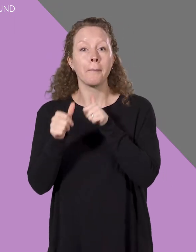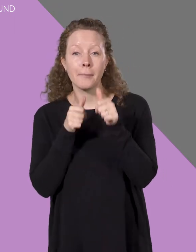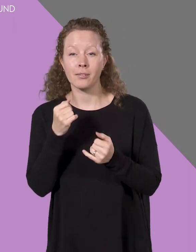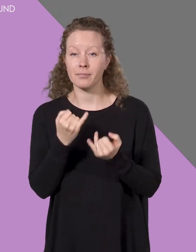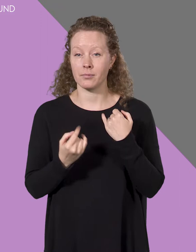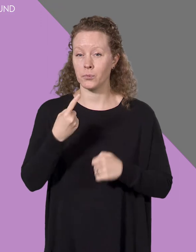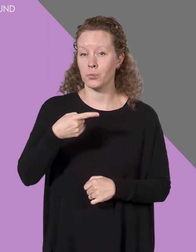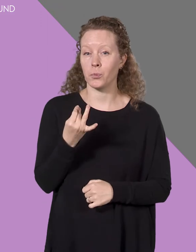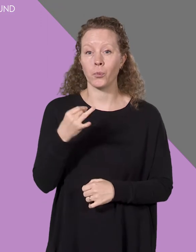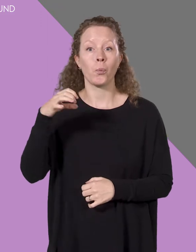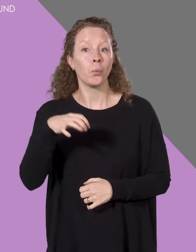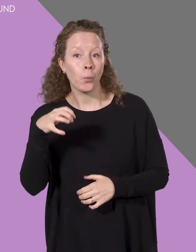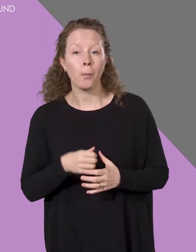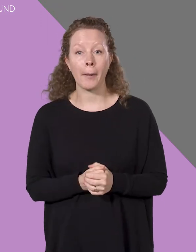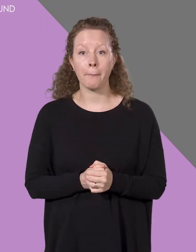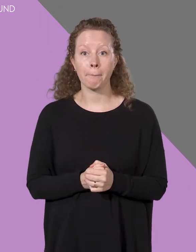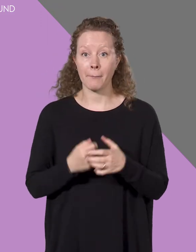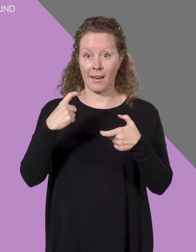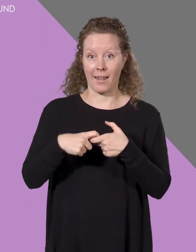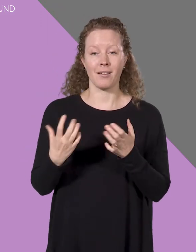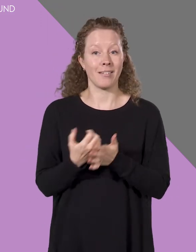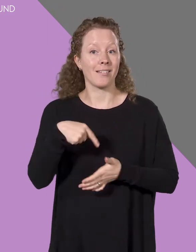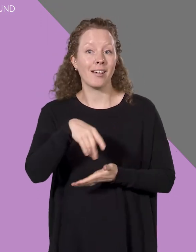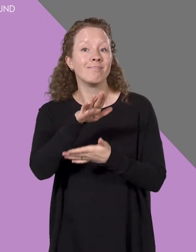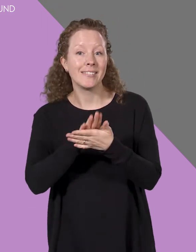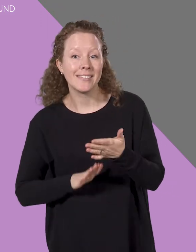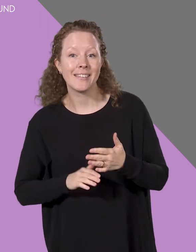senast 17.10. Klicka här för att anmäla dig.